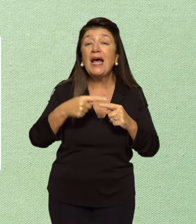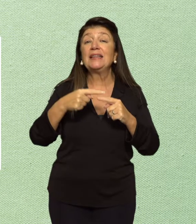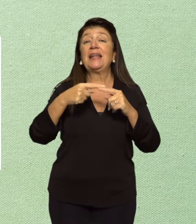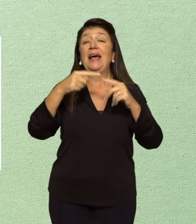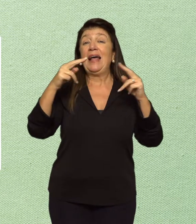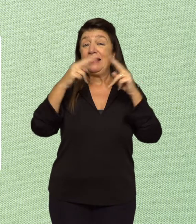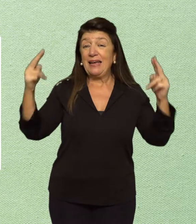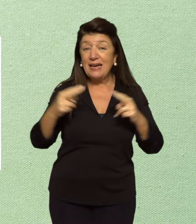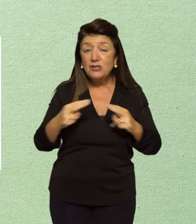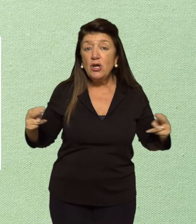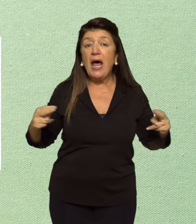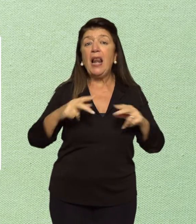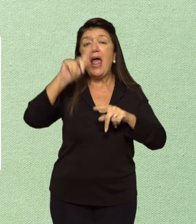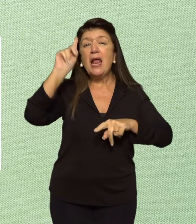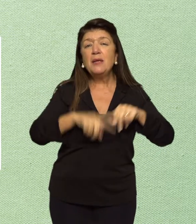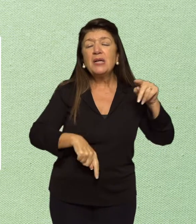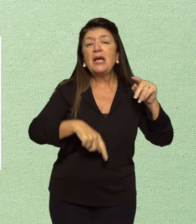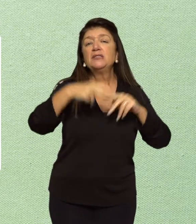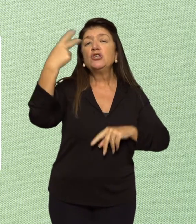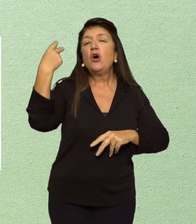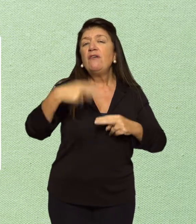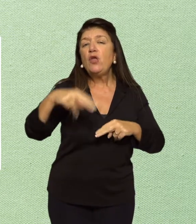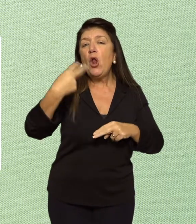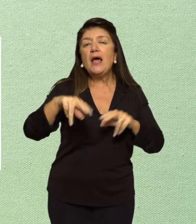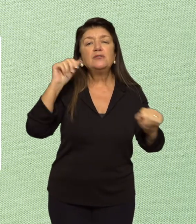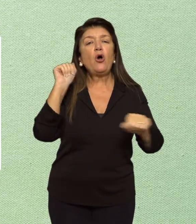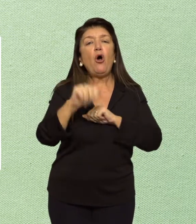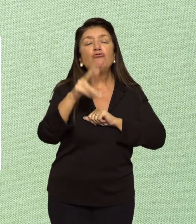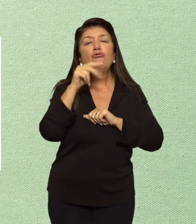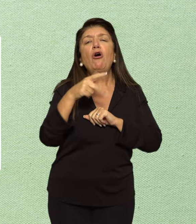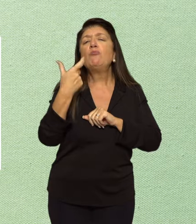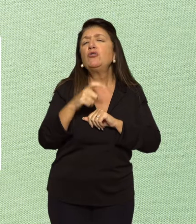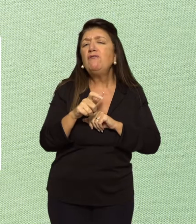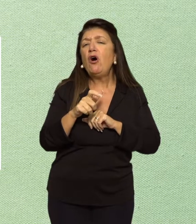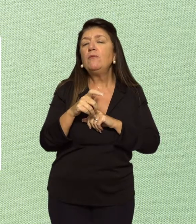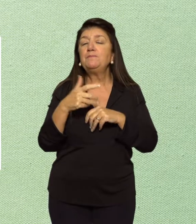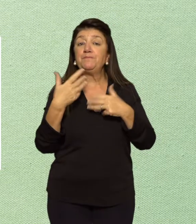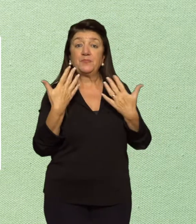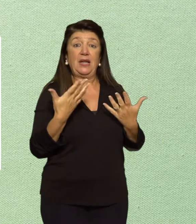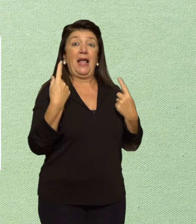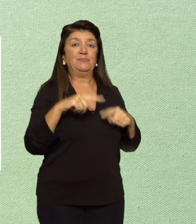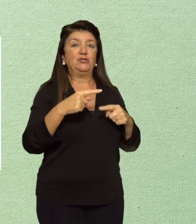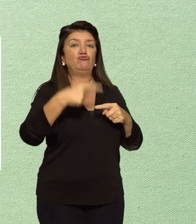contro le donne? - Allora la giornata viene istituita formalmente dall'assemblea generale delle nazioni